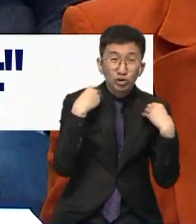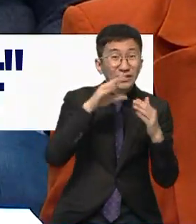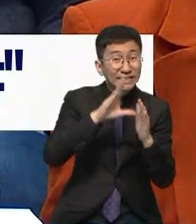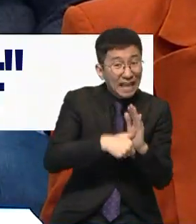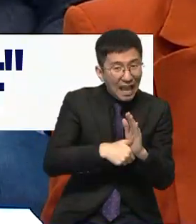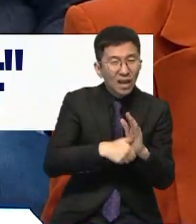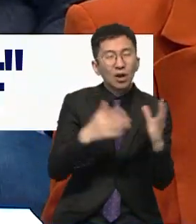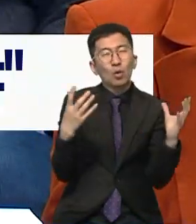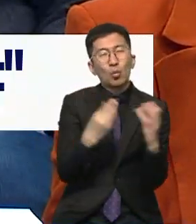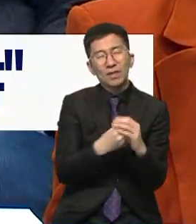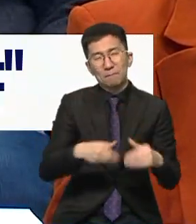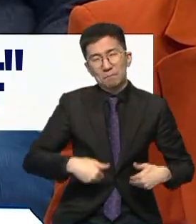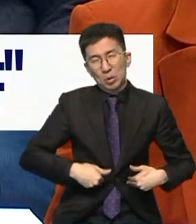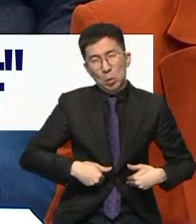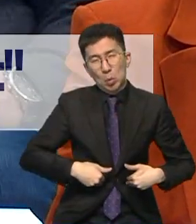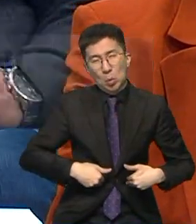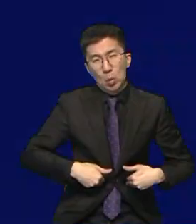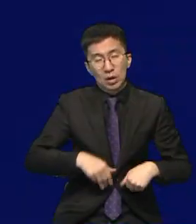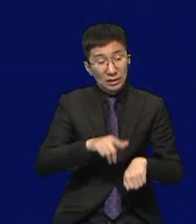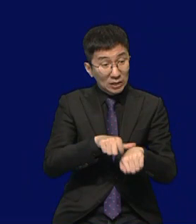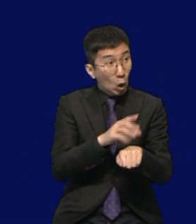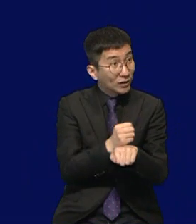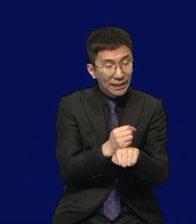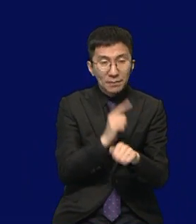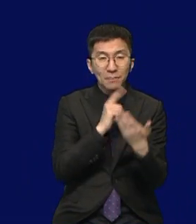시기를 언급했고 지방 균형 발전에 도움이